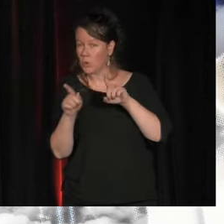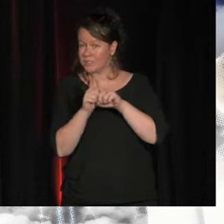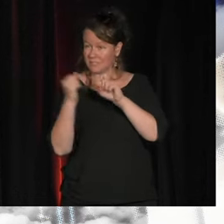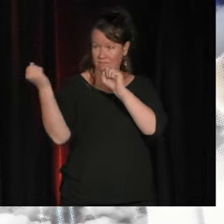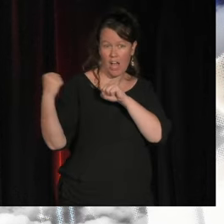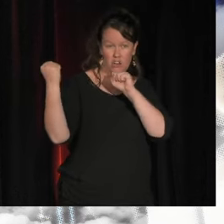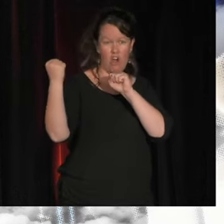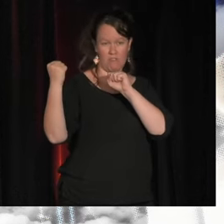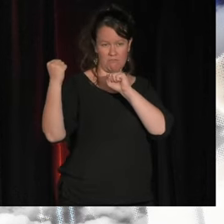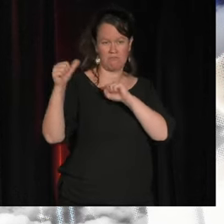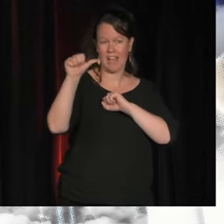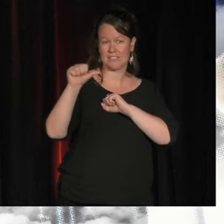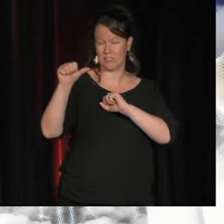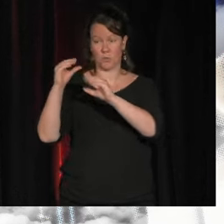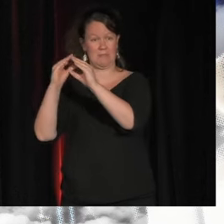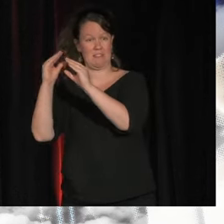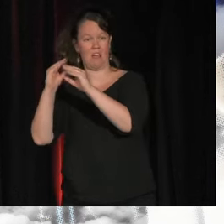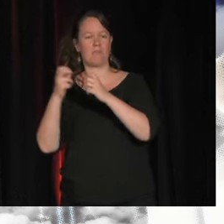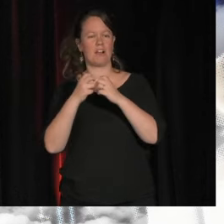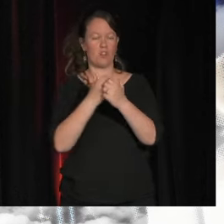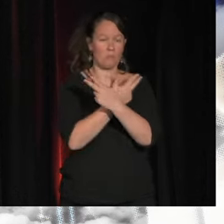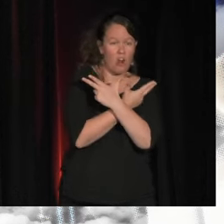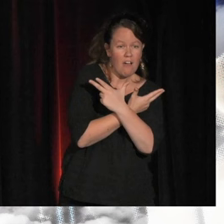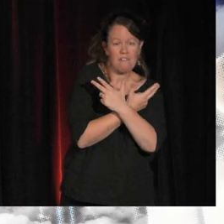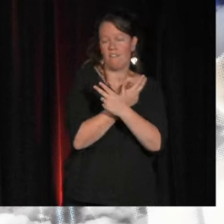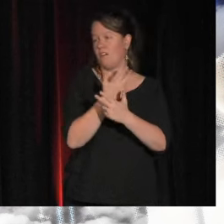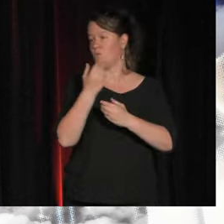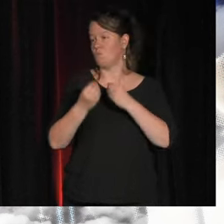avec Activision Blizzard, les jeux Call of et Overwatch aussi